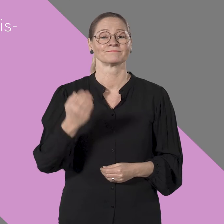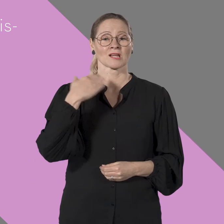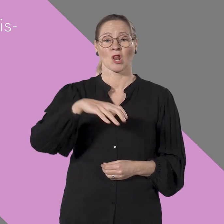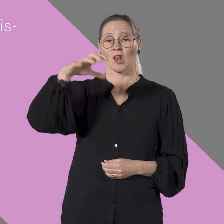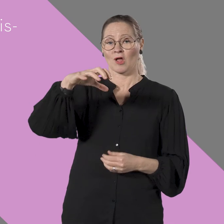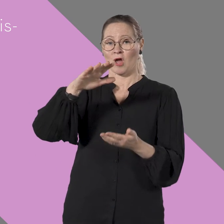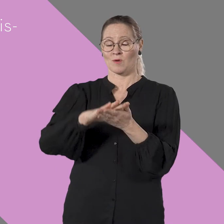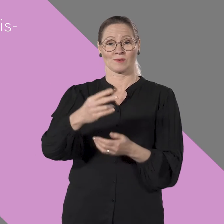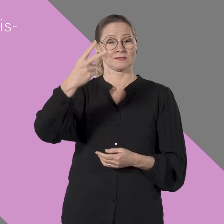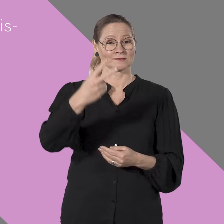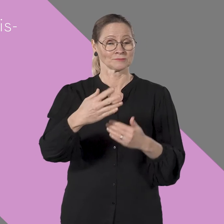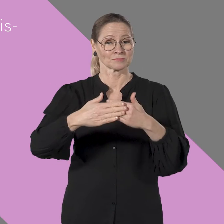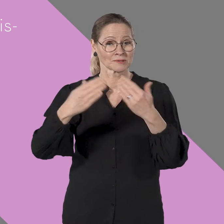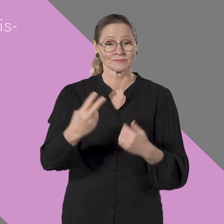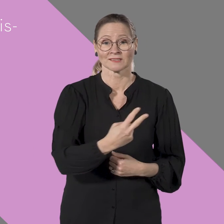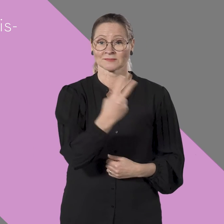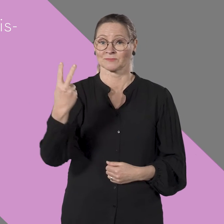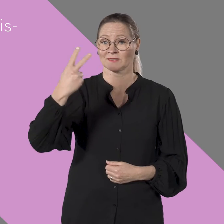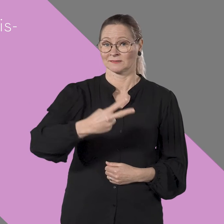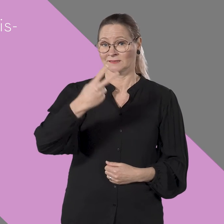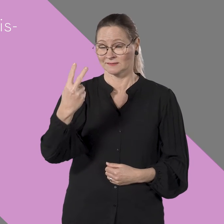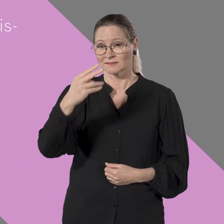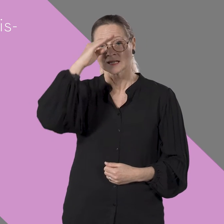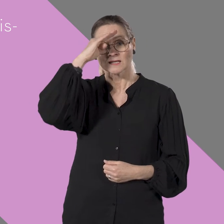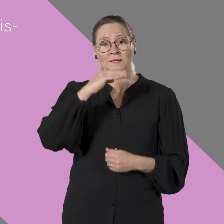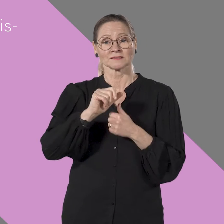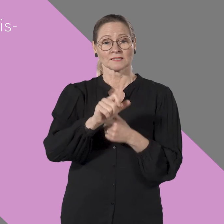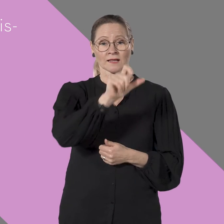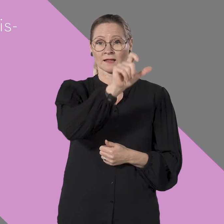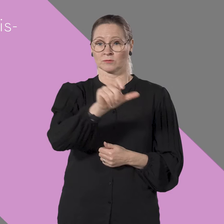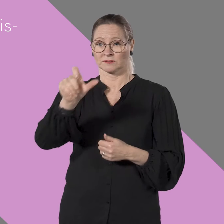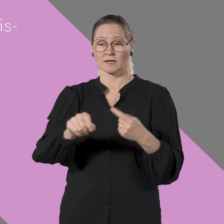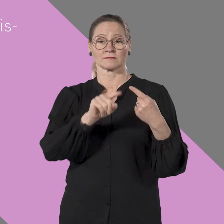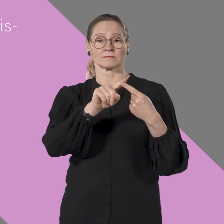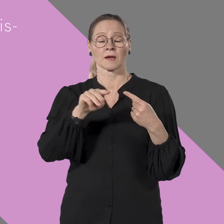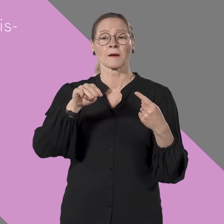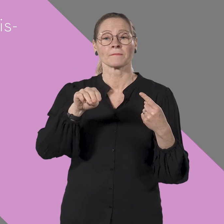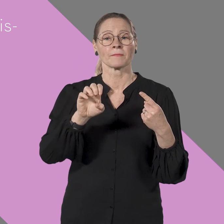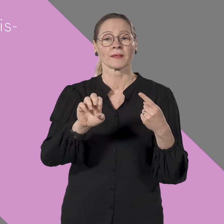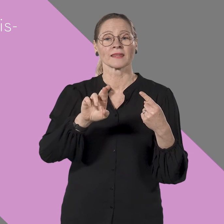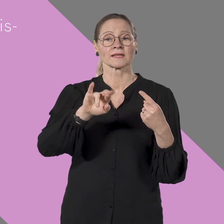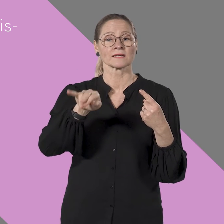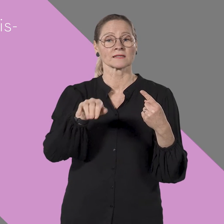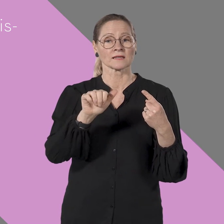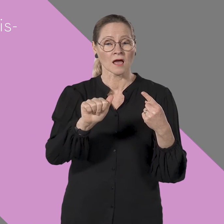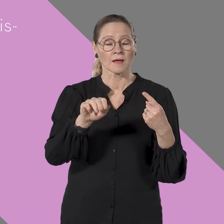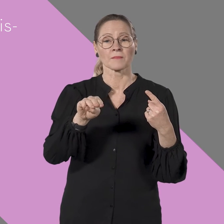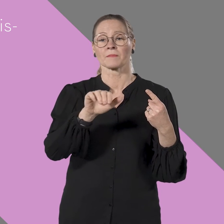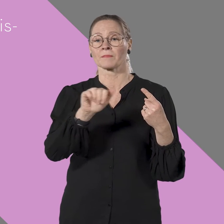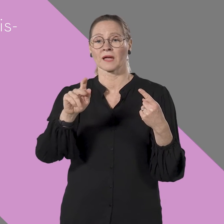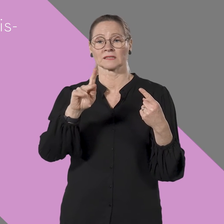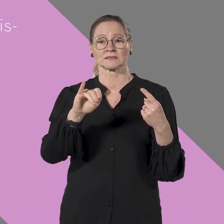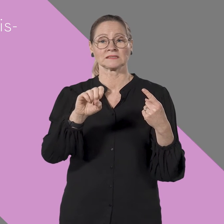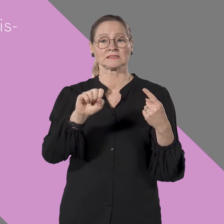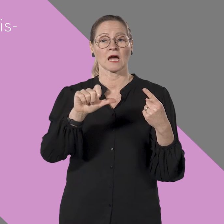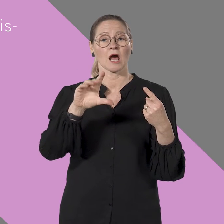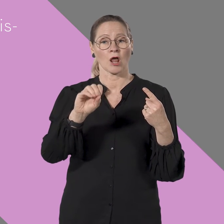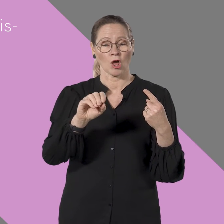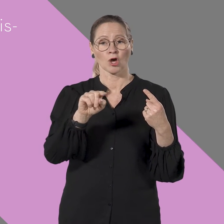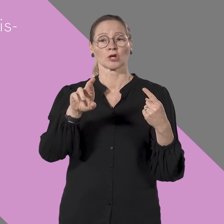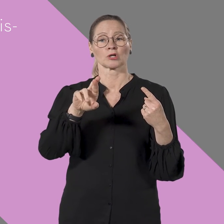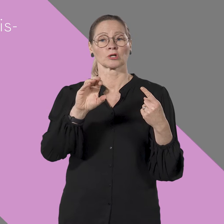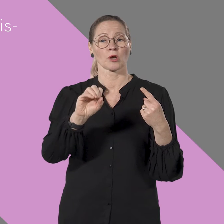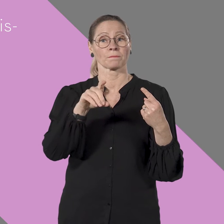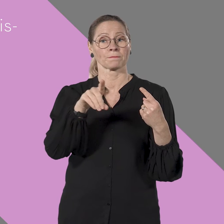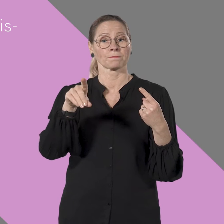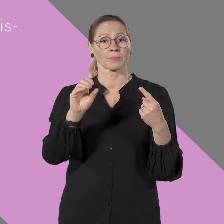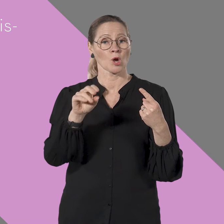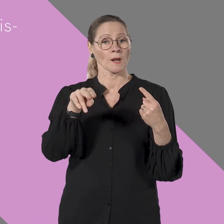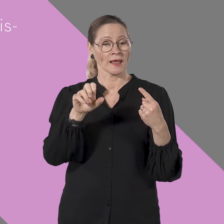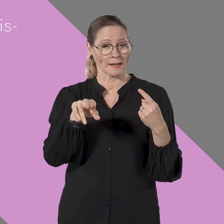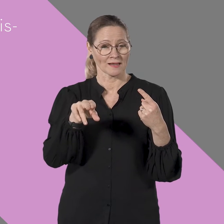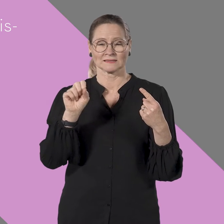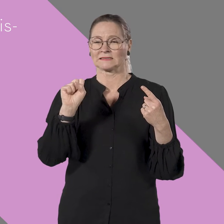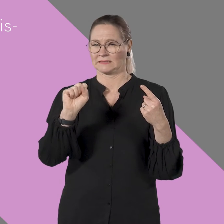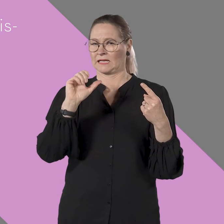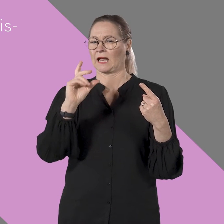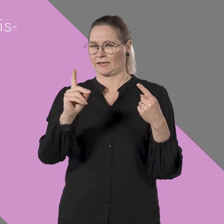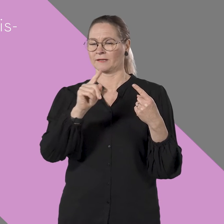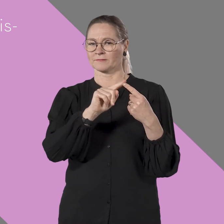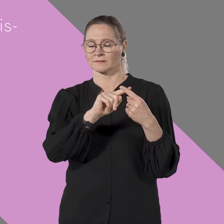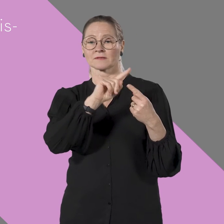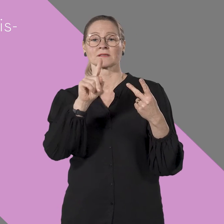Kirjallisessa kysymyksessään 20.10.2022 kansanedustajat Merja Mäkisalo-Ropponen (sd) -